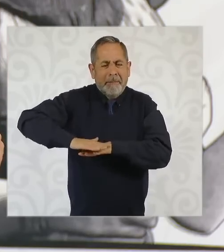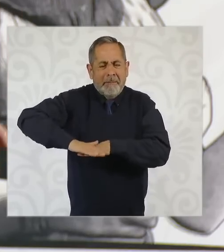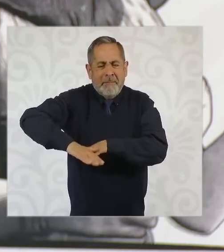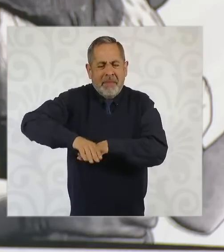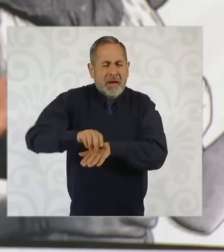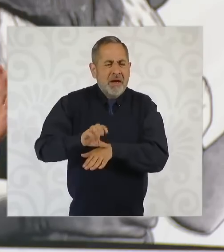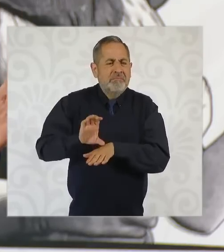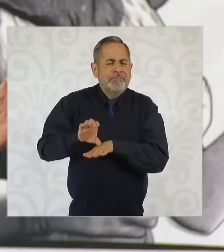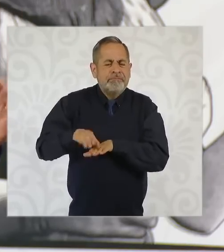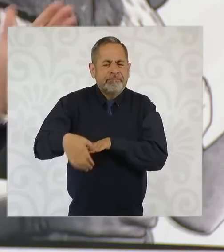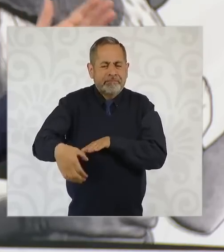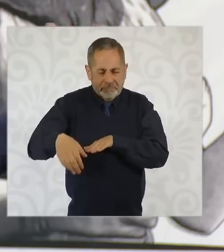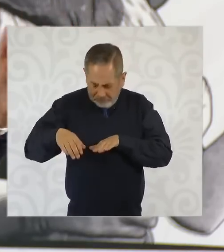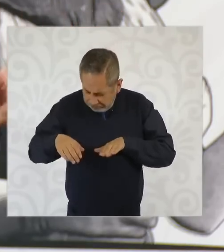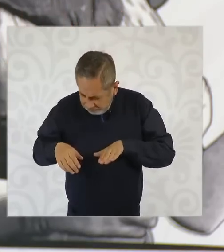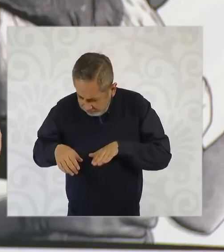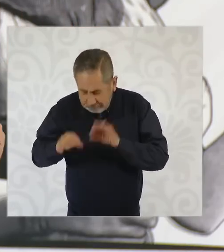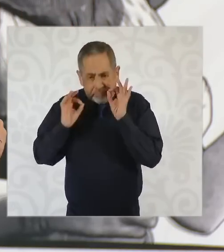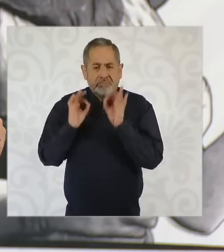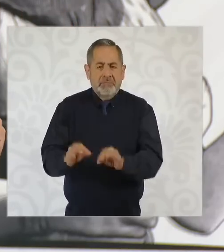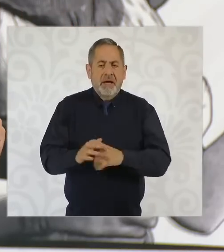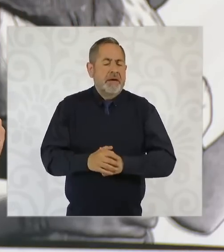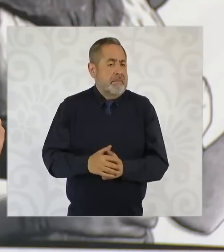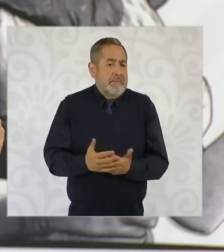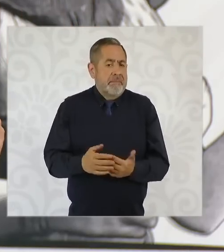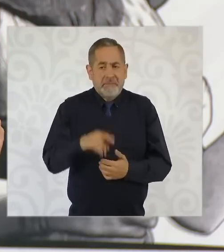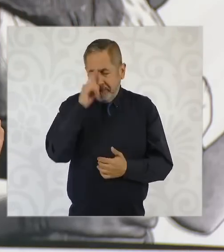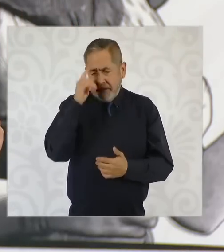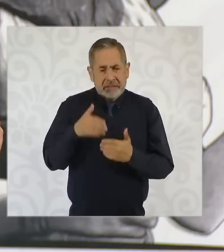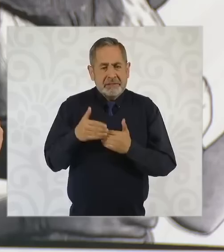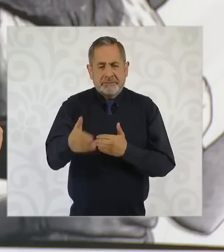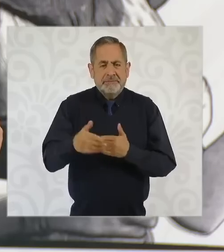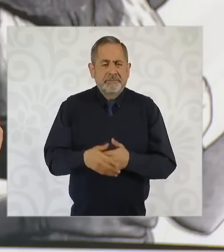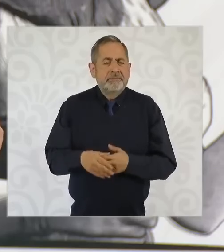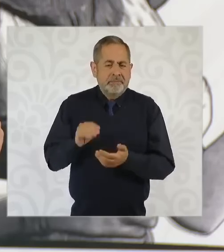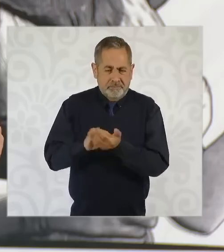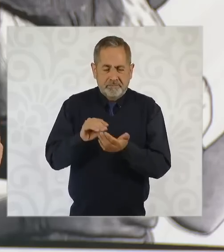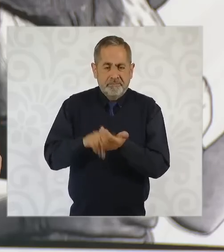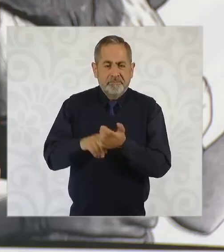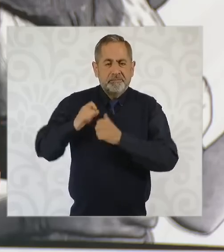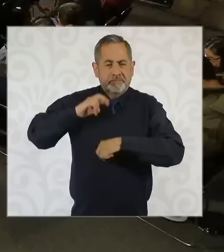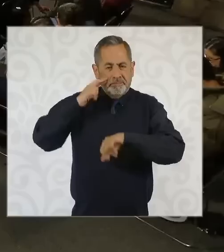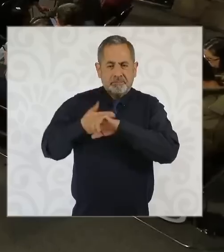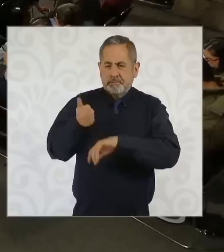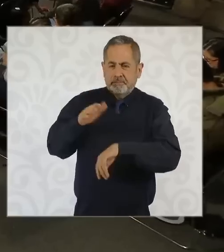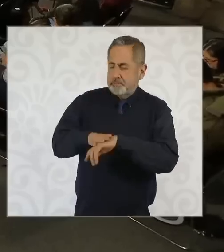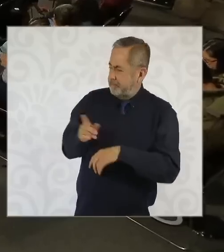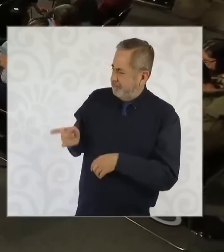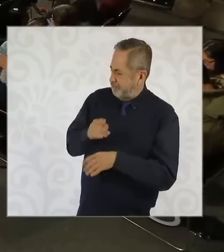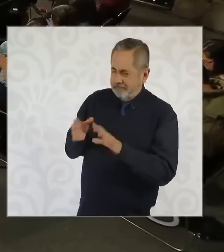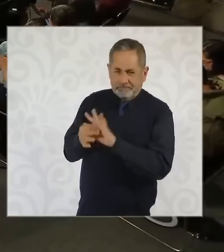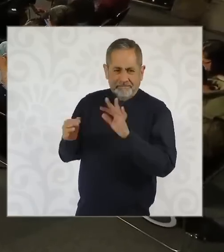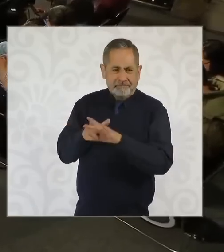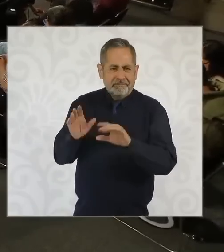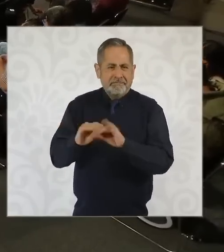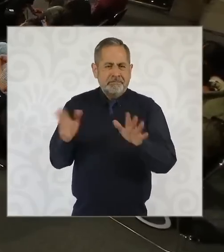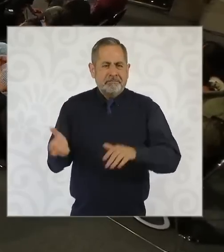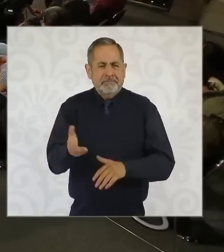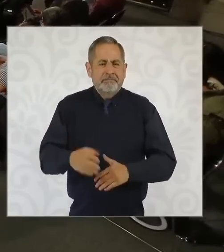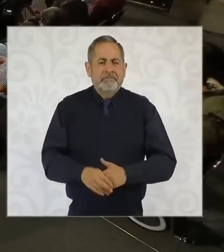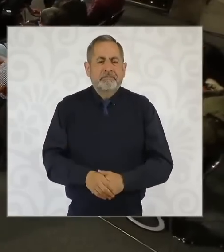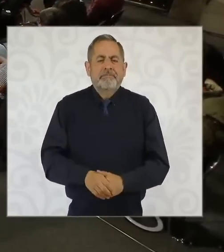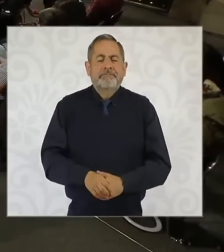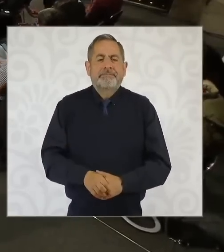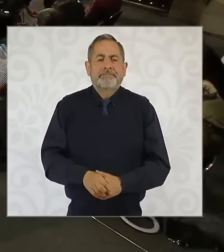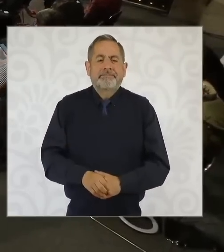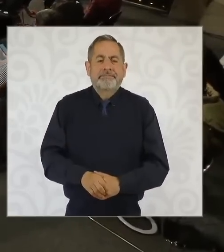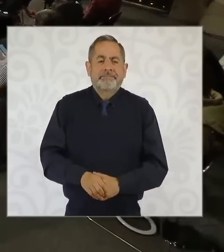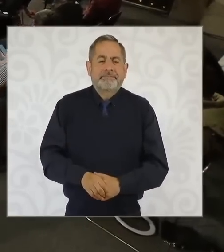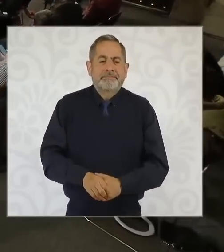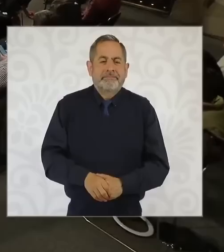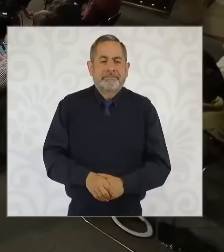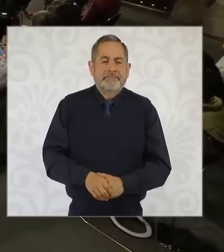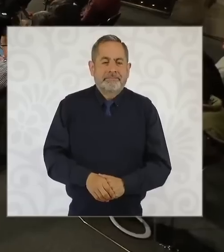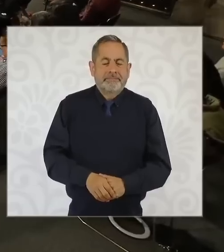el bacheton continúa pero con los trabajos de administración no sé platícales más Jesús Sí con